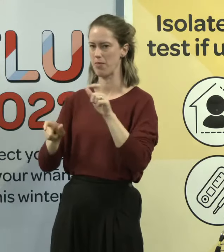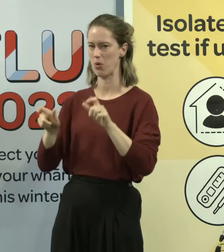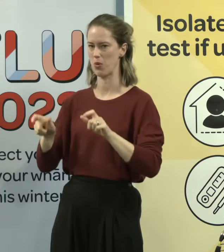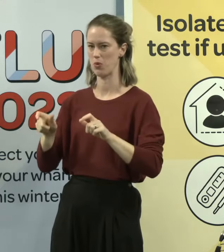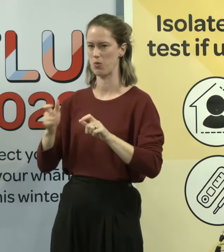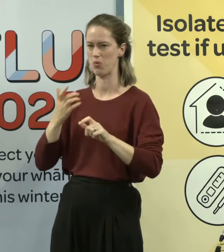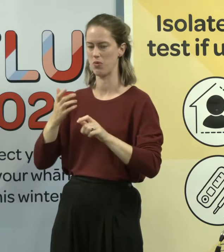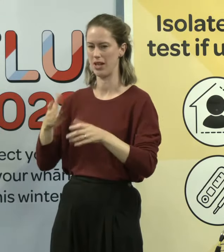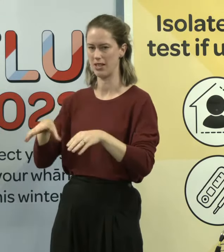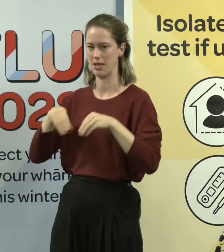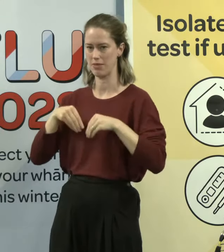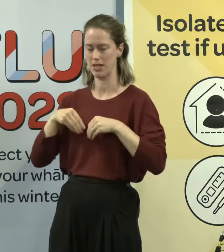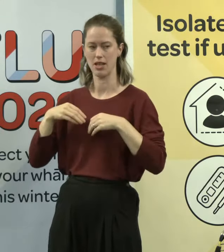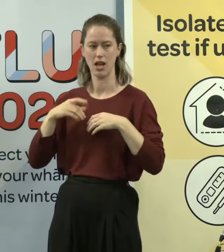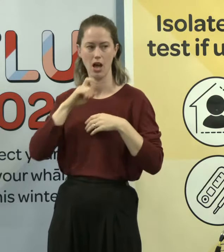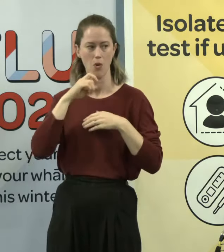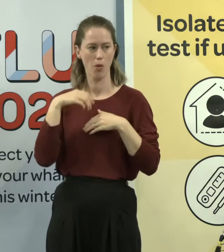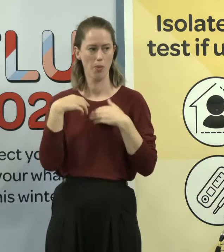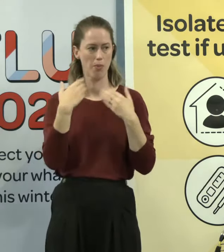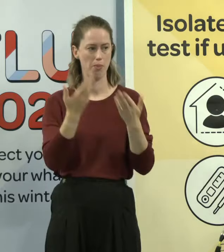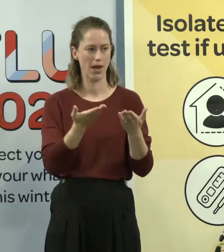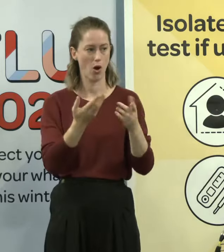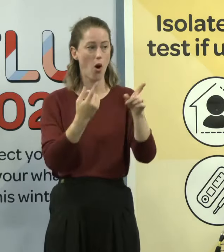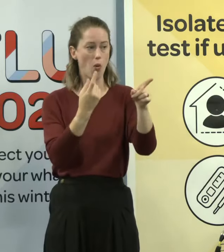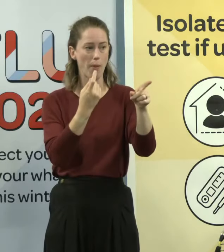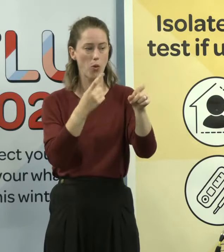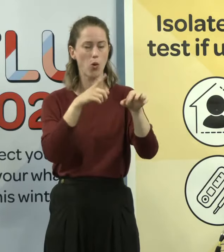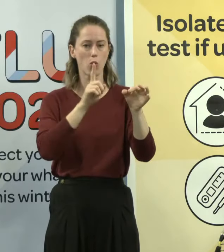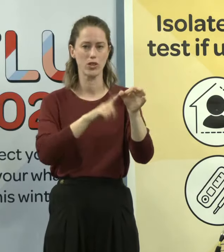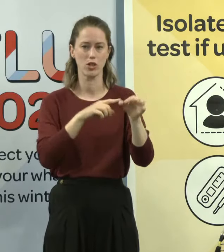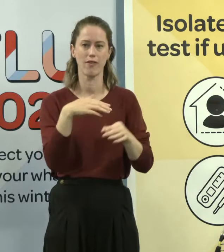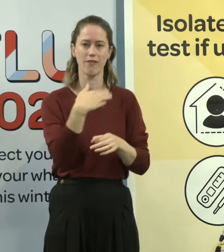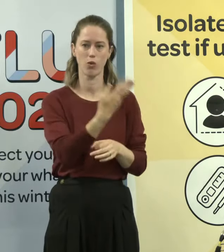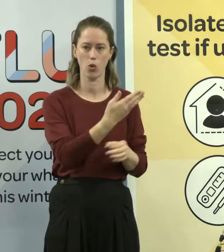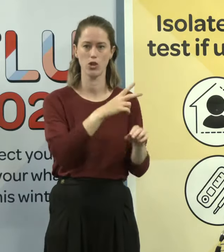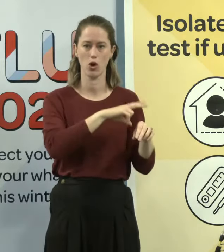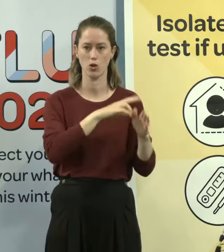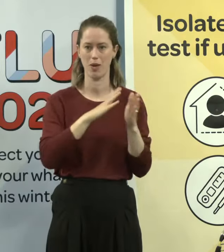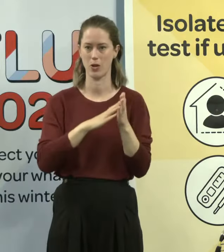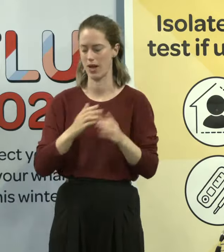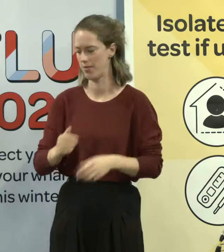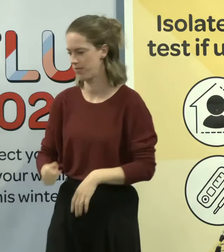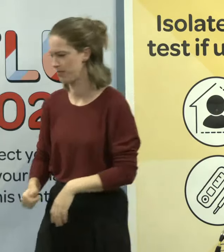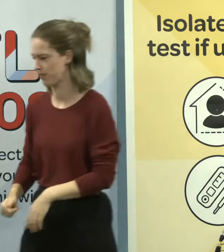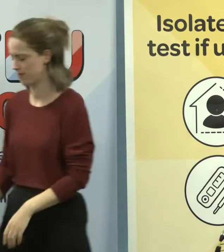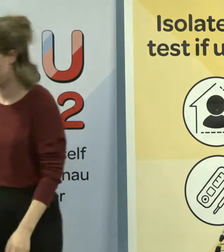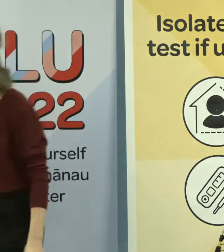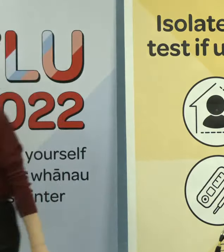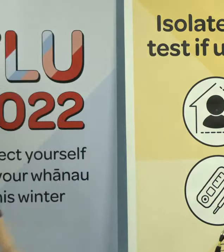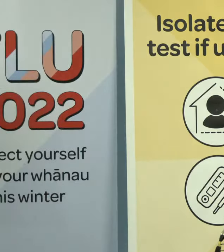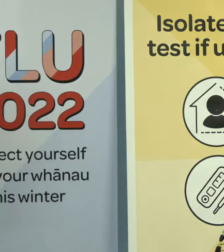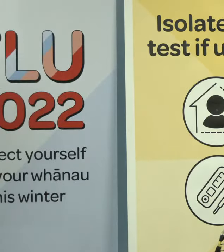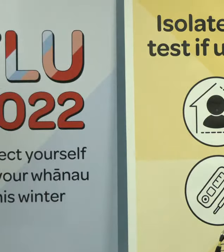He pehea te rongonui o te